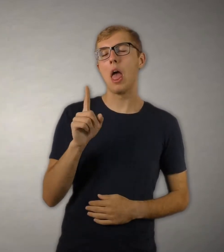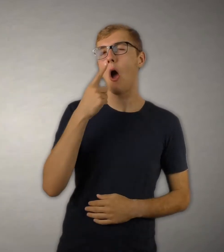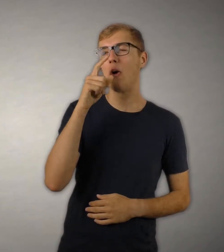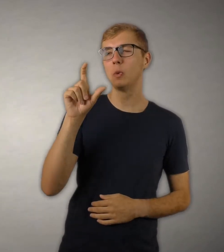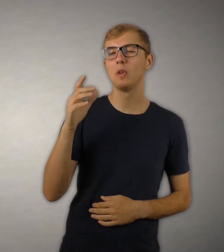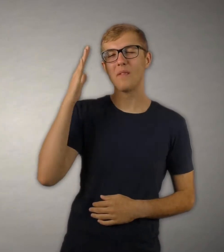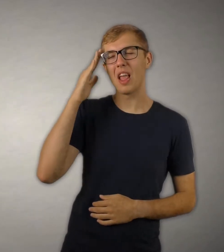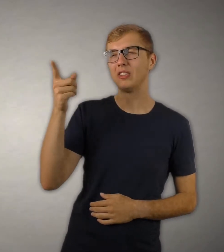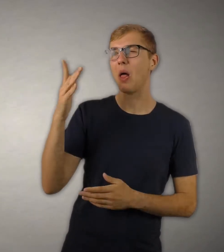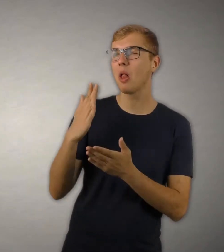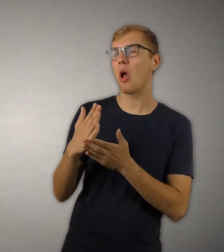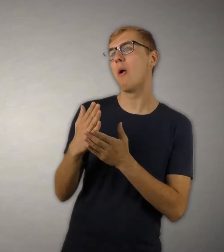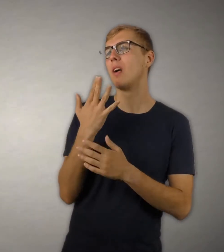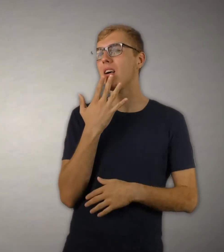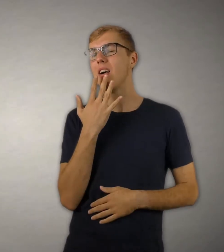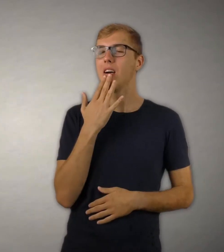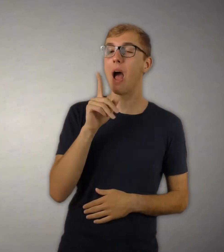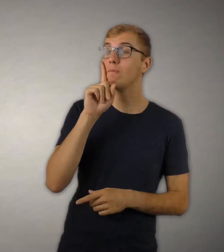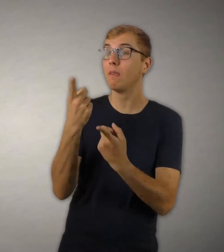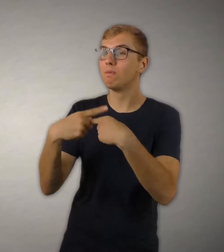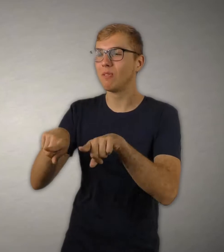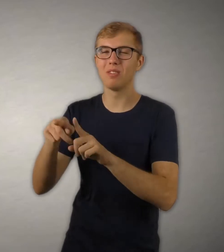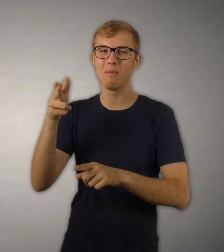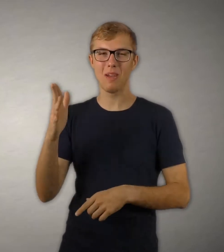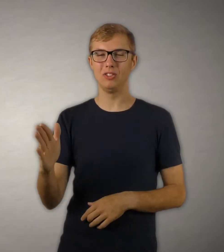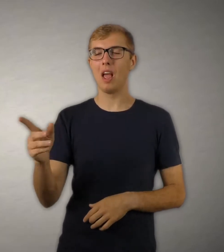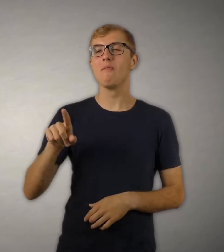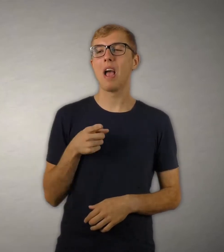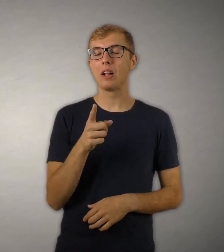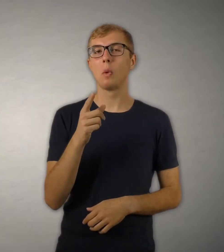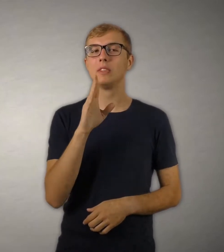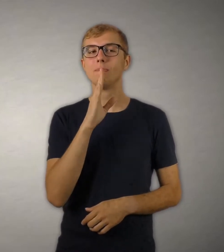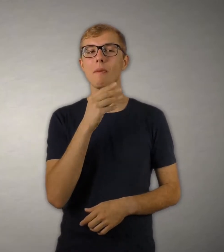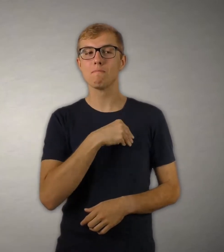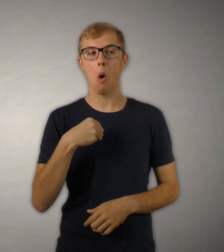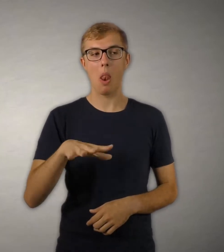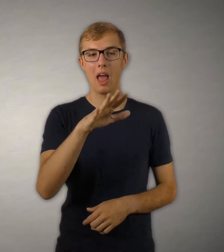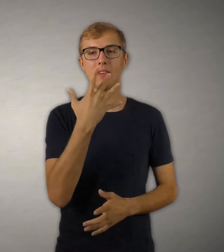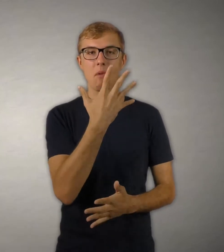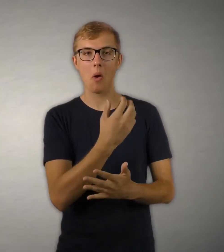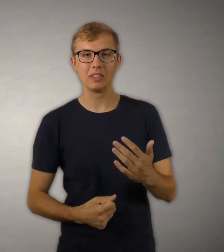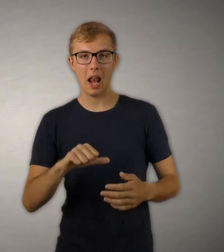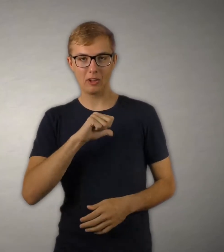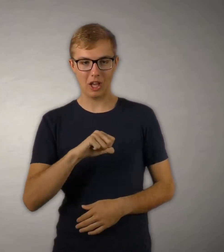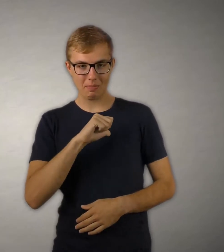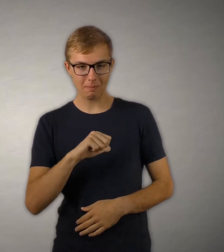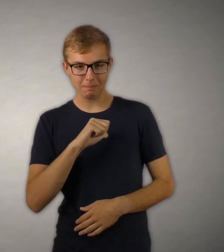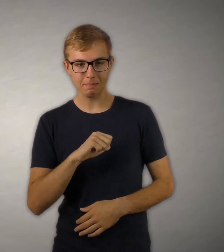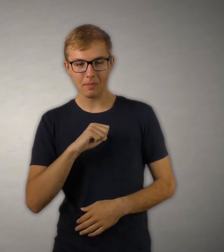Jednak Kościuszko wiedział, że są to tylko obietnice, że Francja chce tylko wykorzystać Polaków.